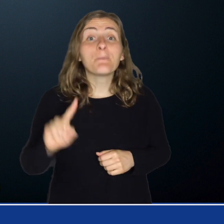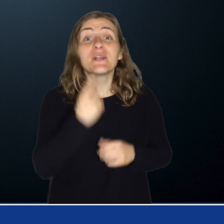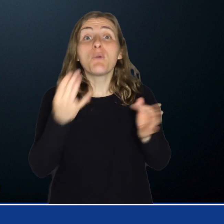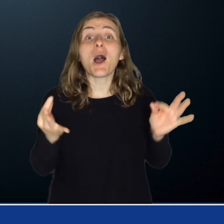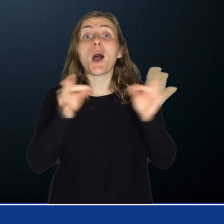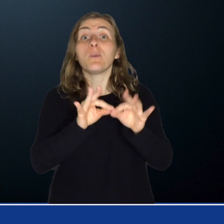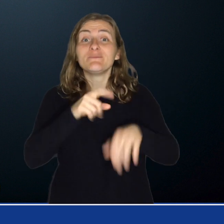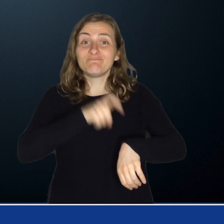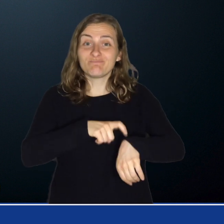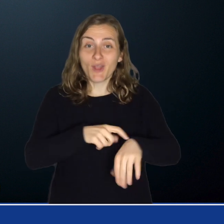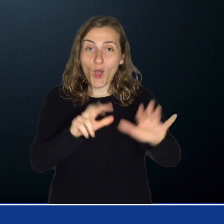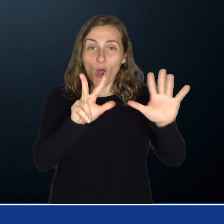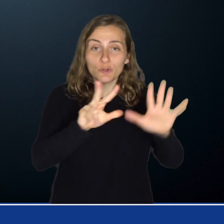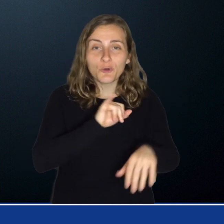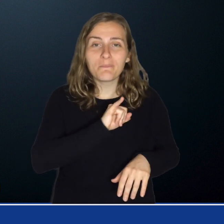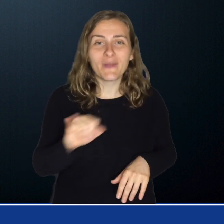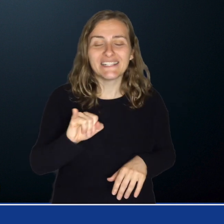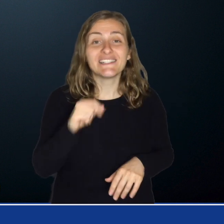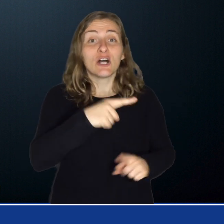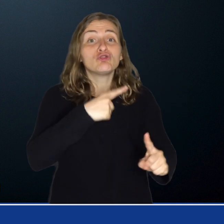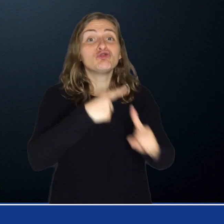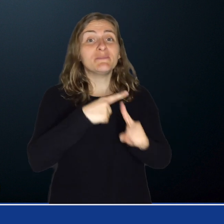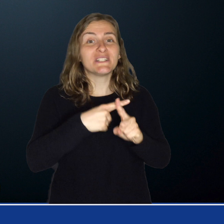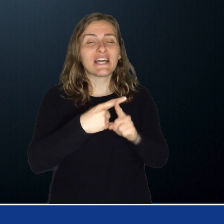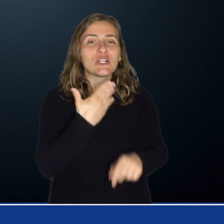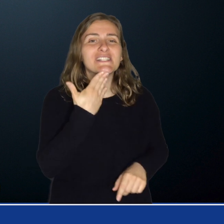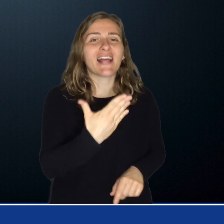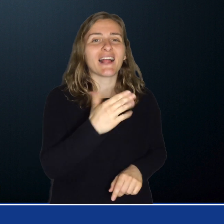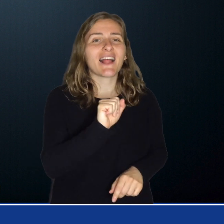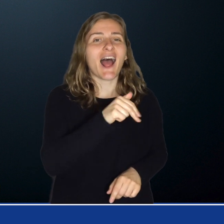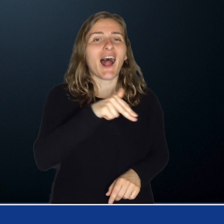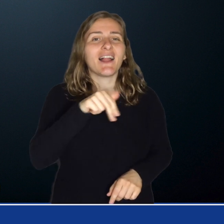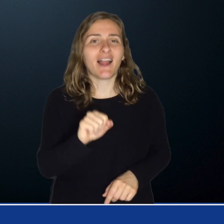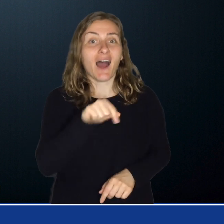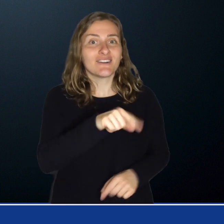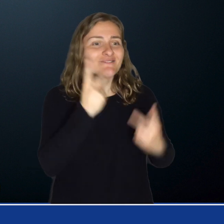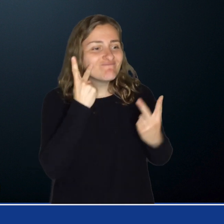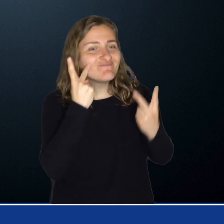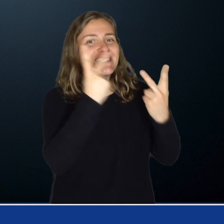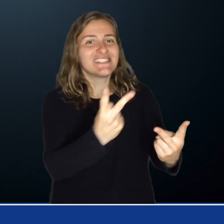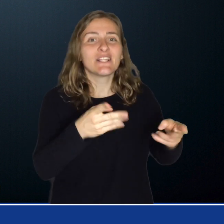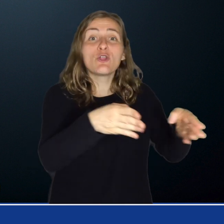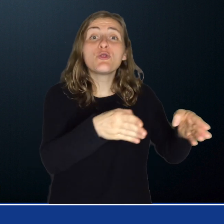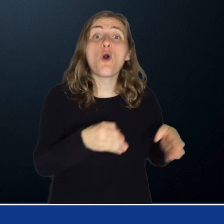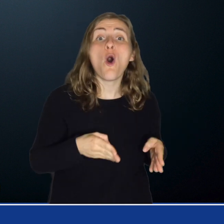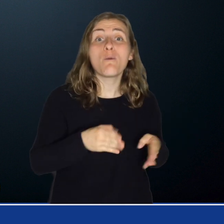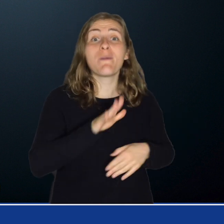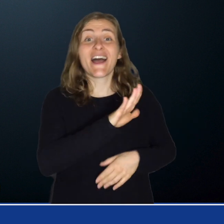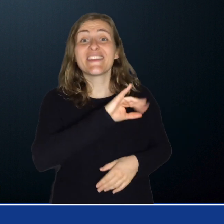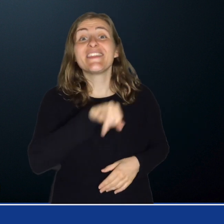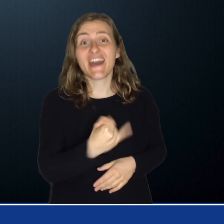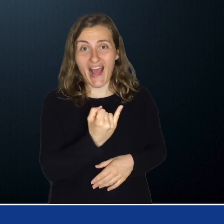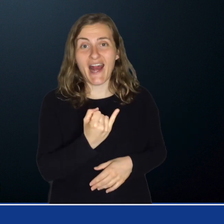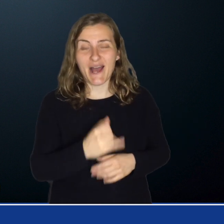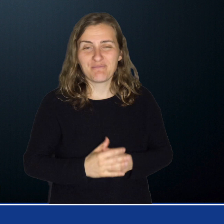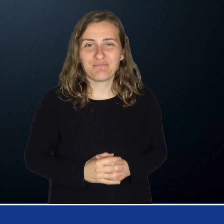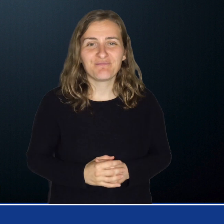ore 08.30: visita alla tomba di Vittorio Ieralla presso il cimitero “Sant’Anna” di Trieste